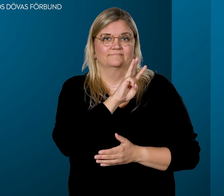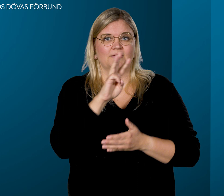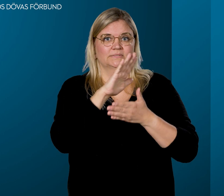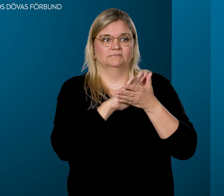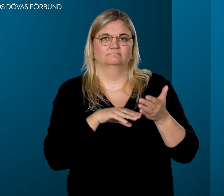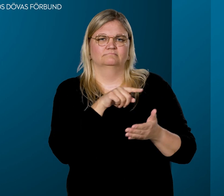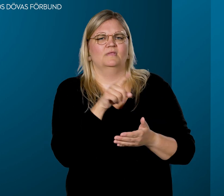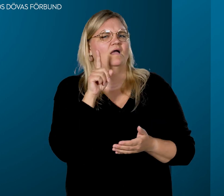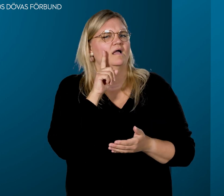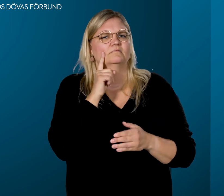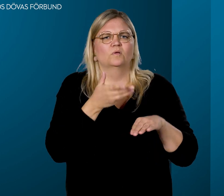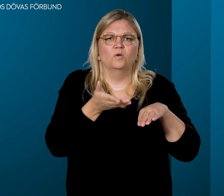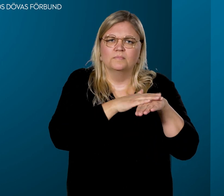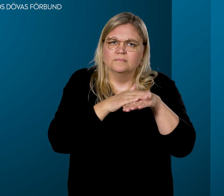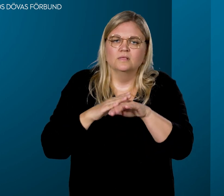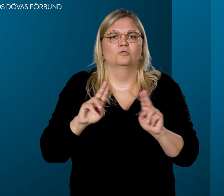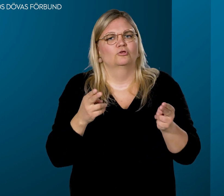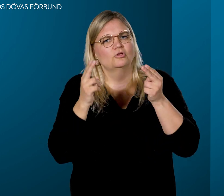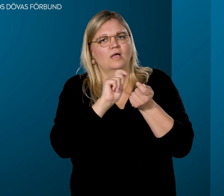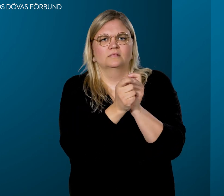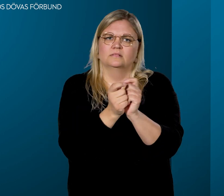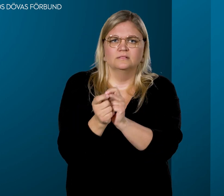Evenemangskalendern på förbundets webbsida uppdateras hela tiden -